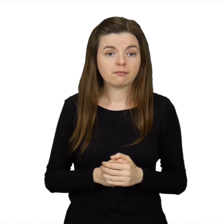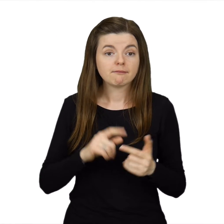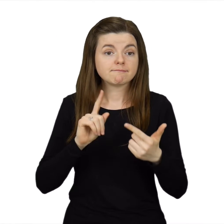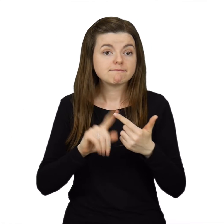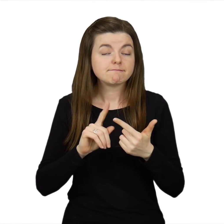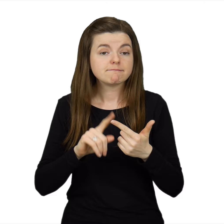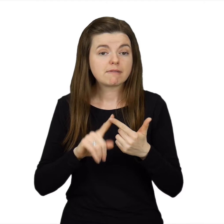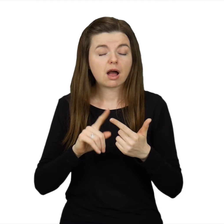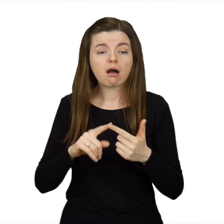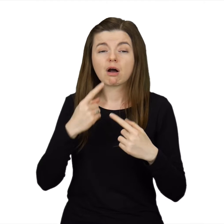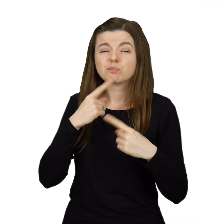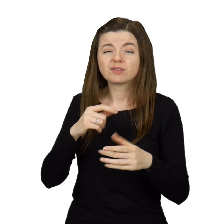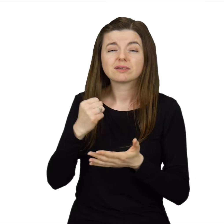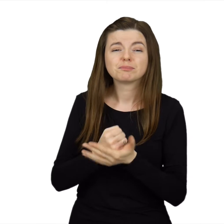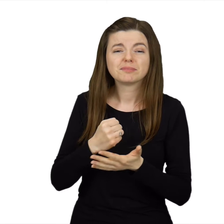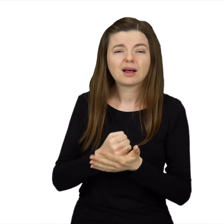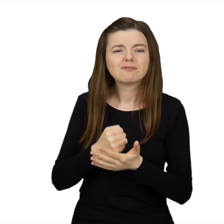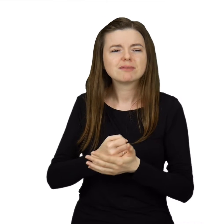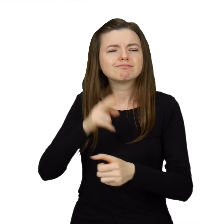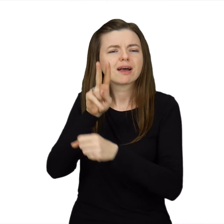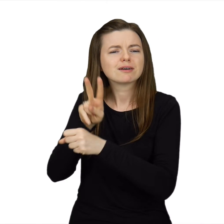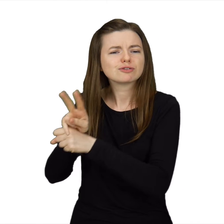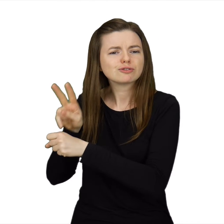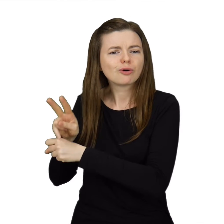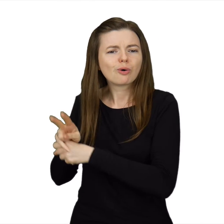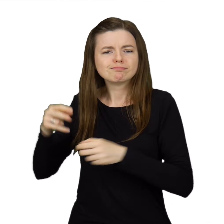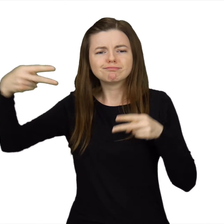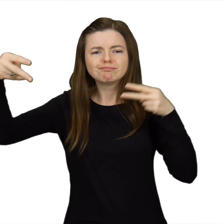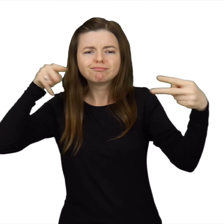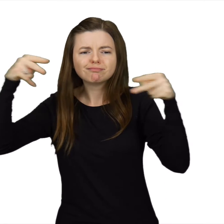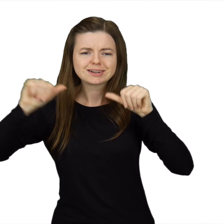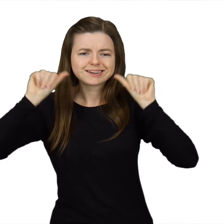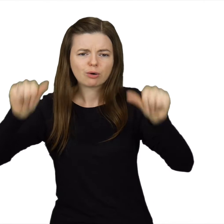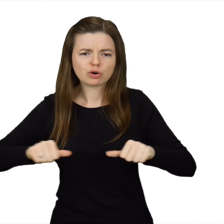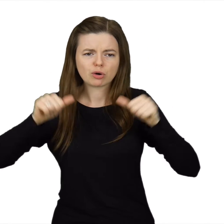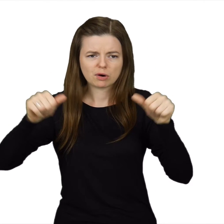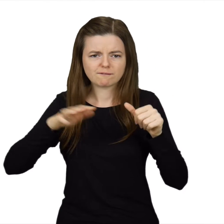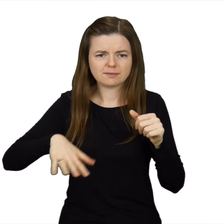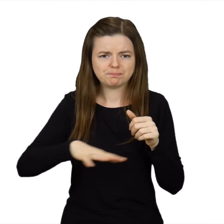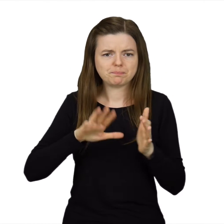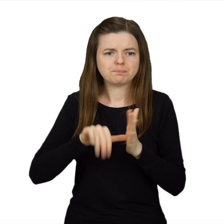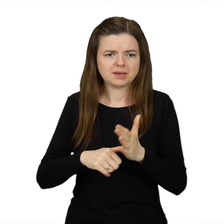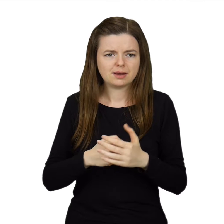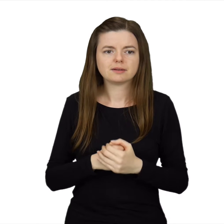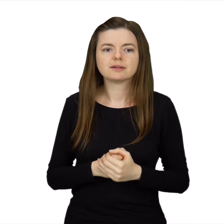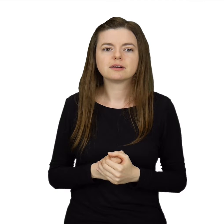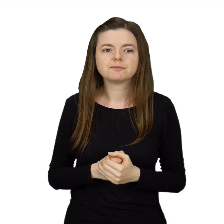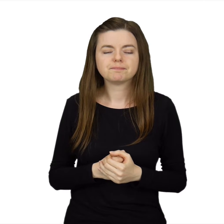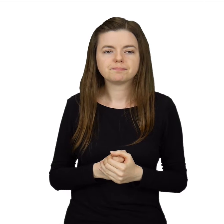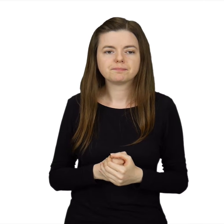prowadzenie spraw związanych z nadzorowaniem i funkcjonowaniem całodobowego monitoringu wizyjnego Miasta,